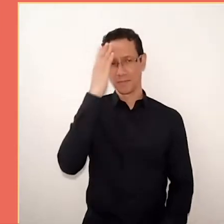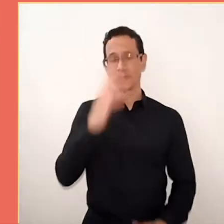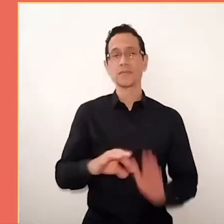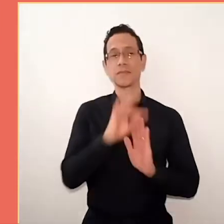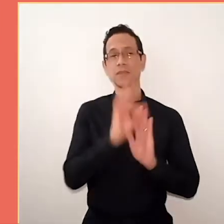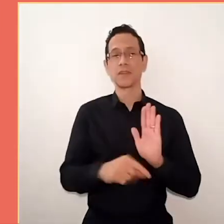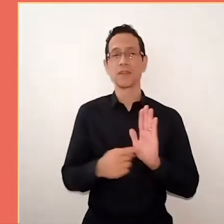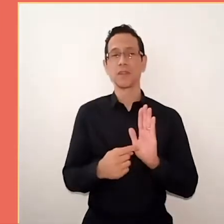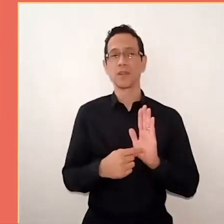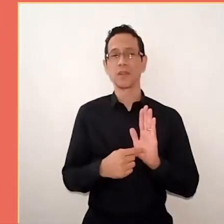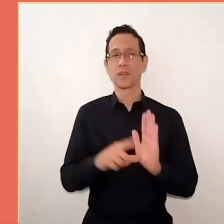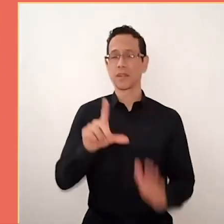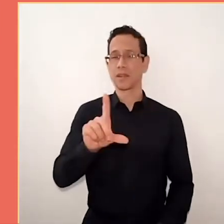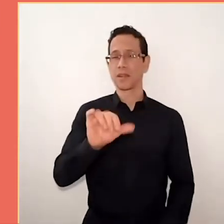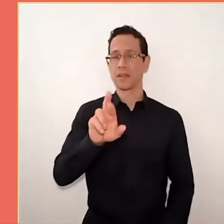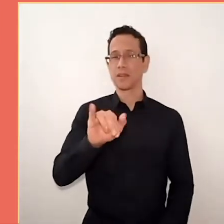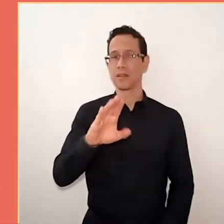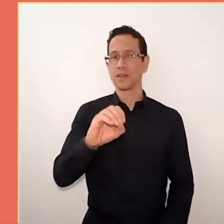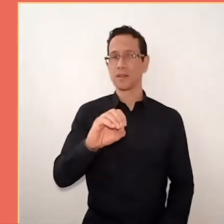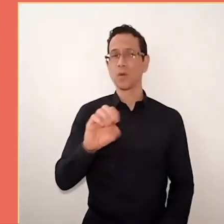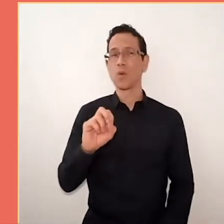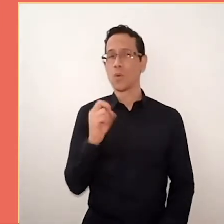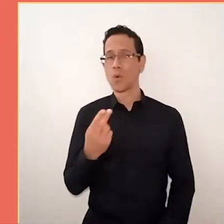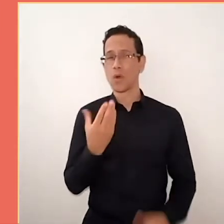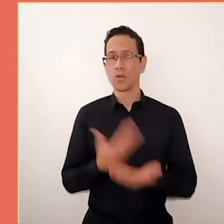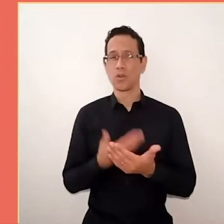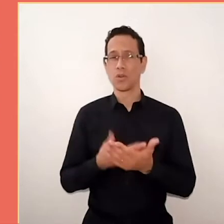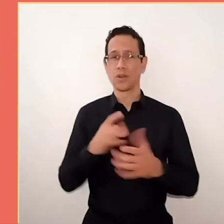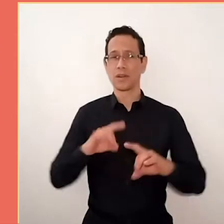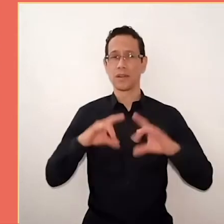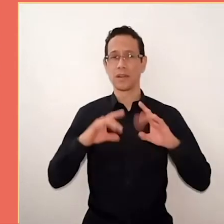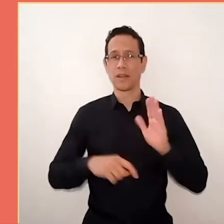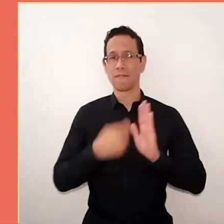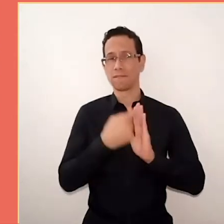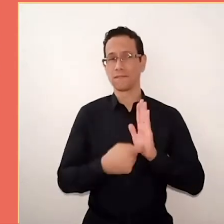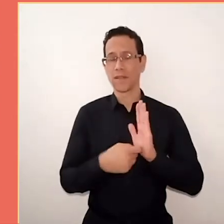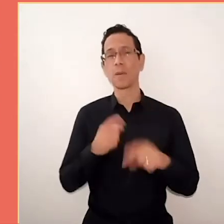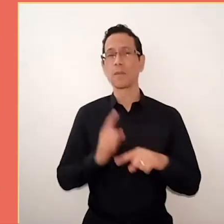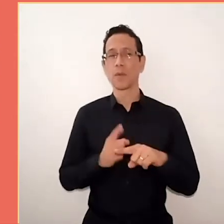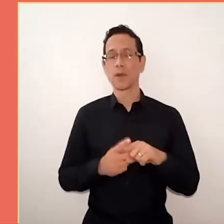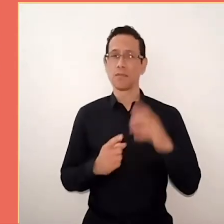lírico ou se ele é um texto de estudo técnico dissertativo, por causa da beleza que ele tem.